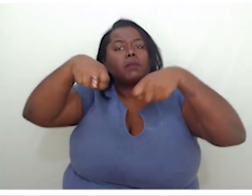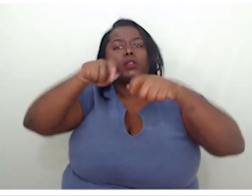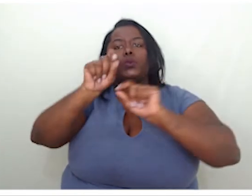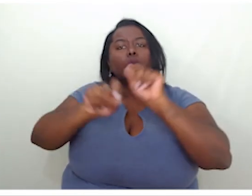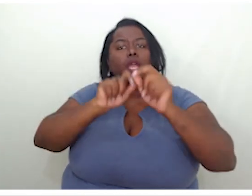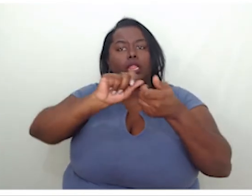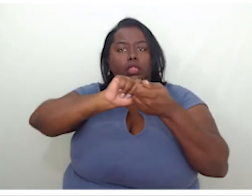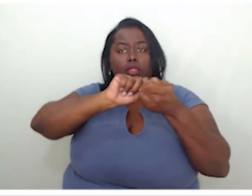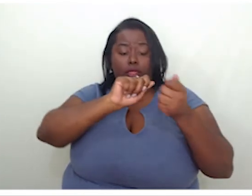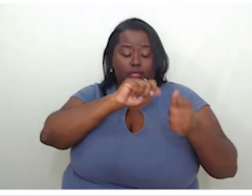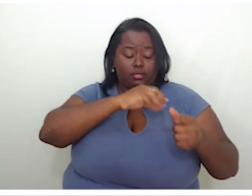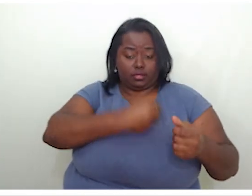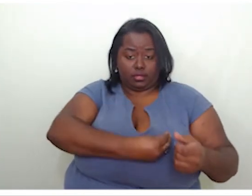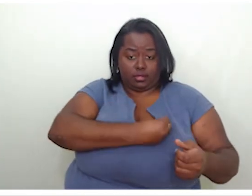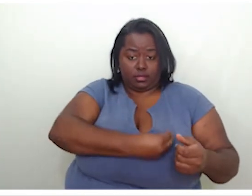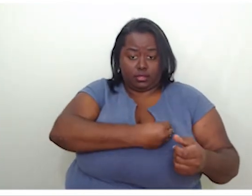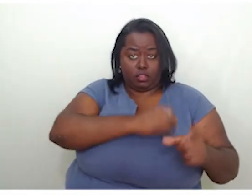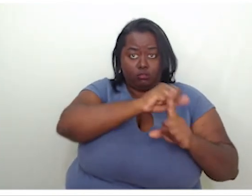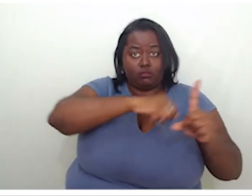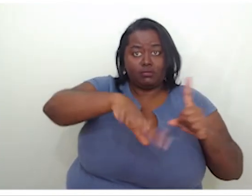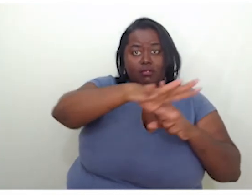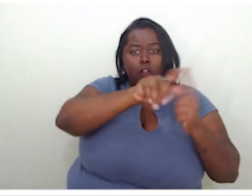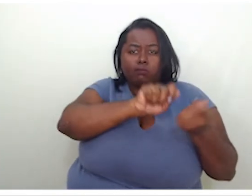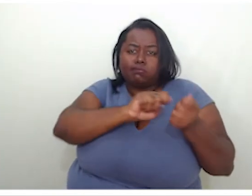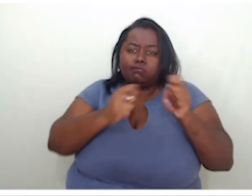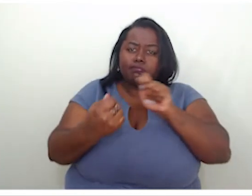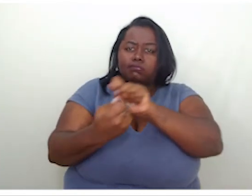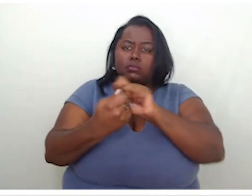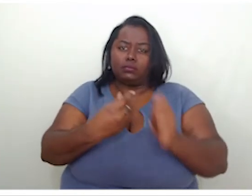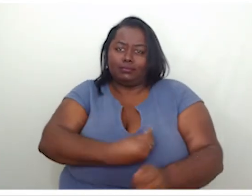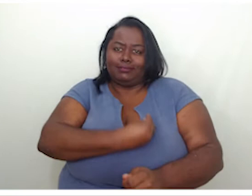Utilizamos en ese estudio la investigación educacional basada en "diseño".